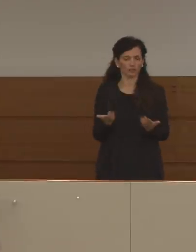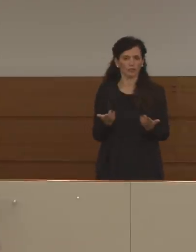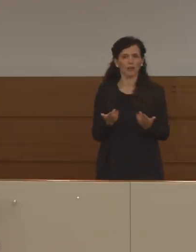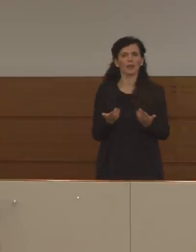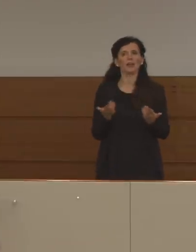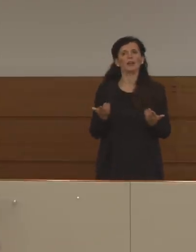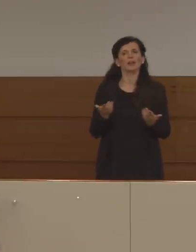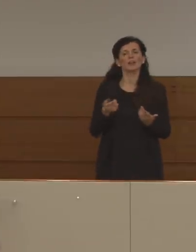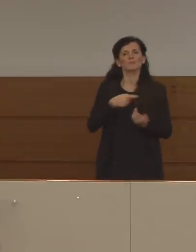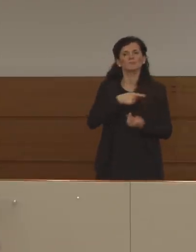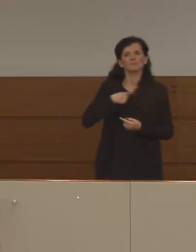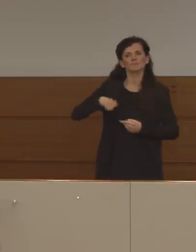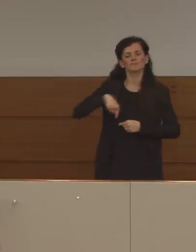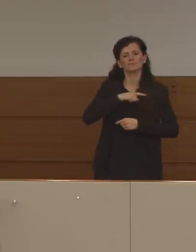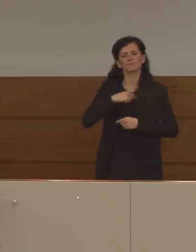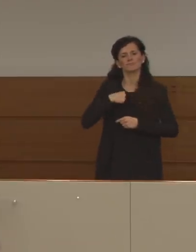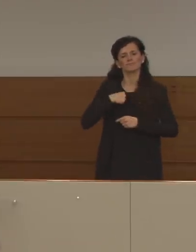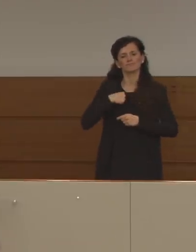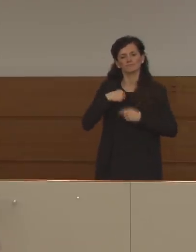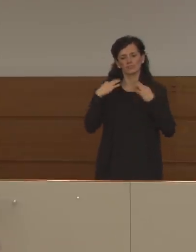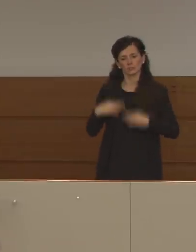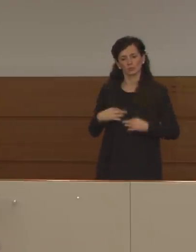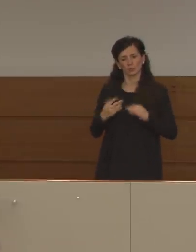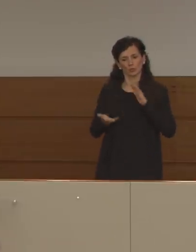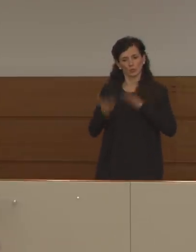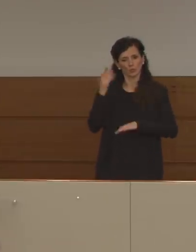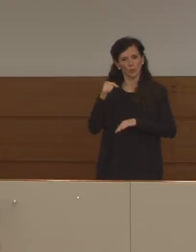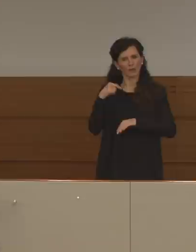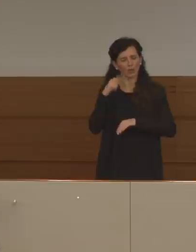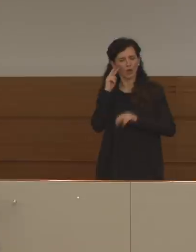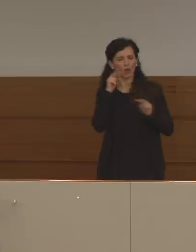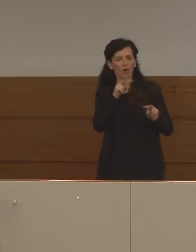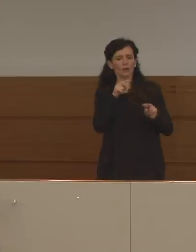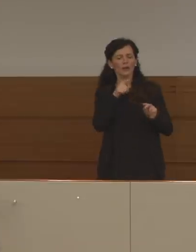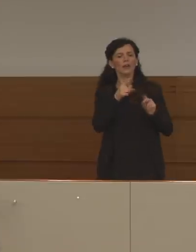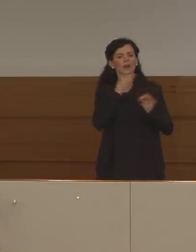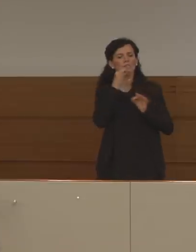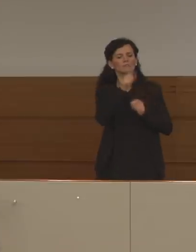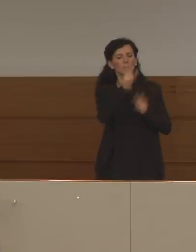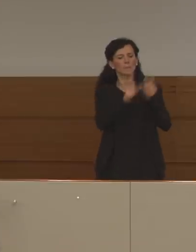utilizzare, sono persone che non sono bene compensate, hanno delle